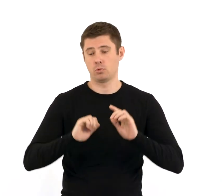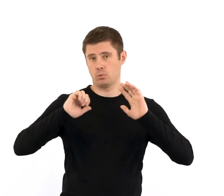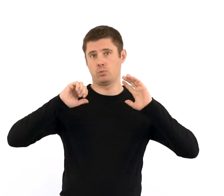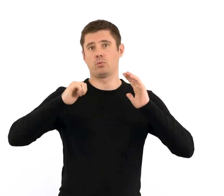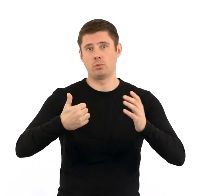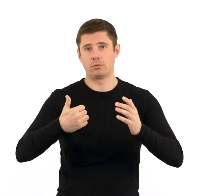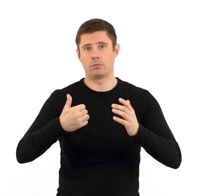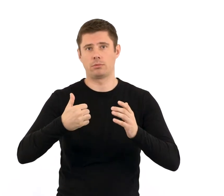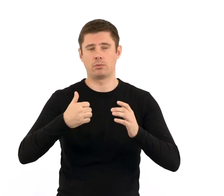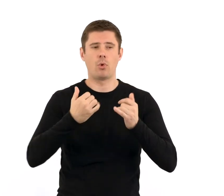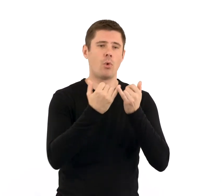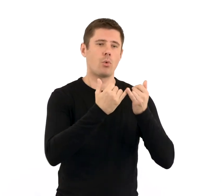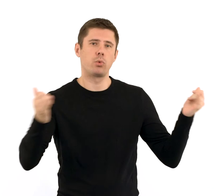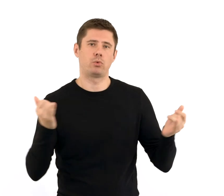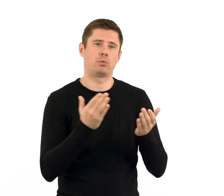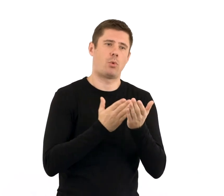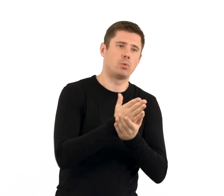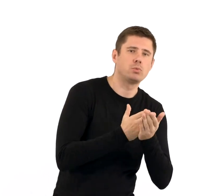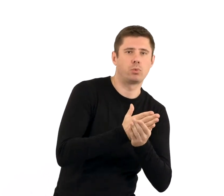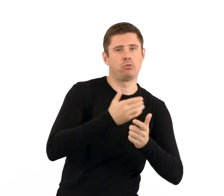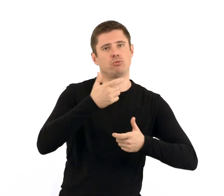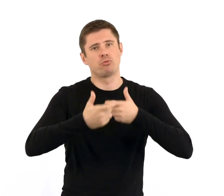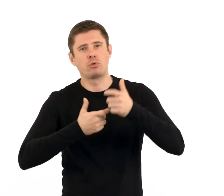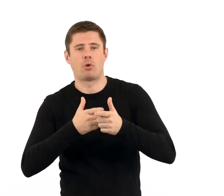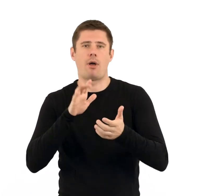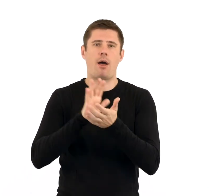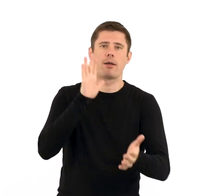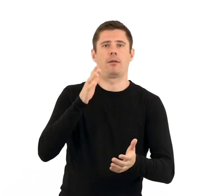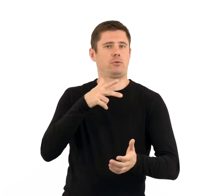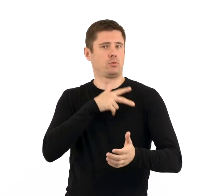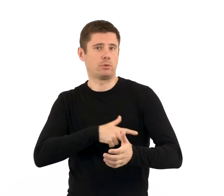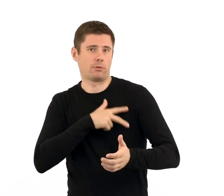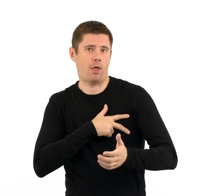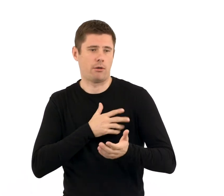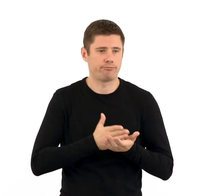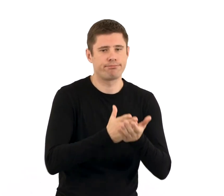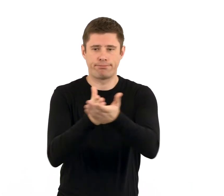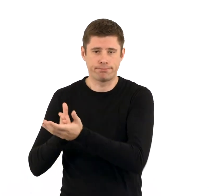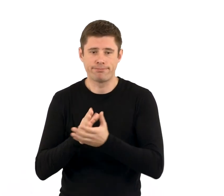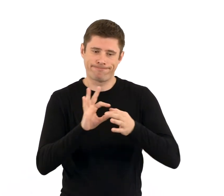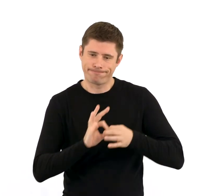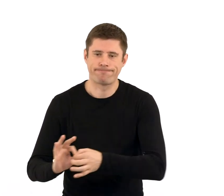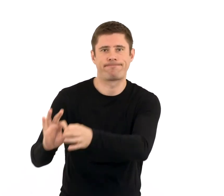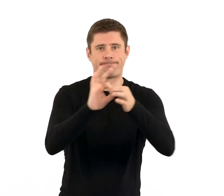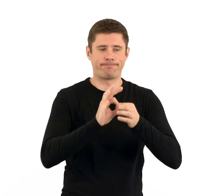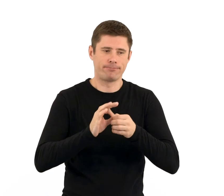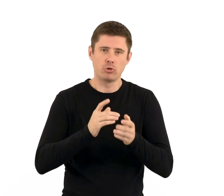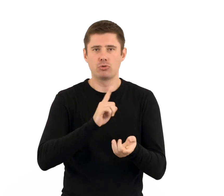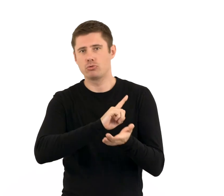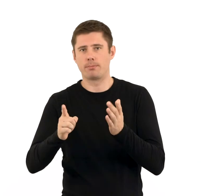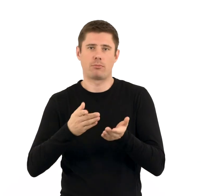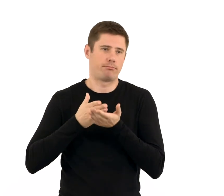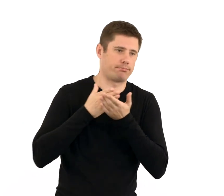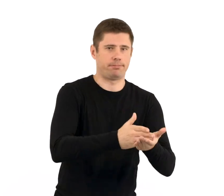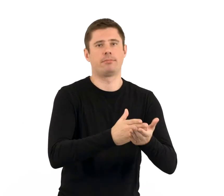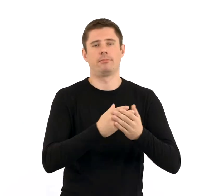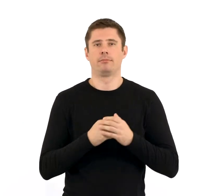Sieć usług socjalnych, usług np. tłumaczeniowych, szkoleniowych